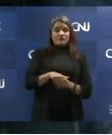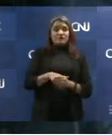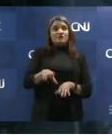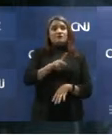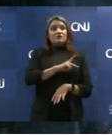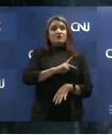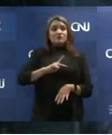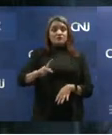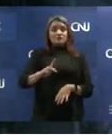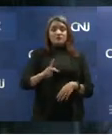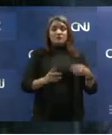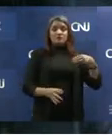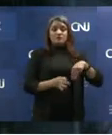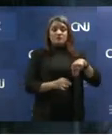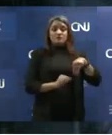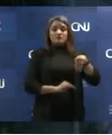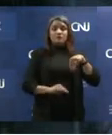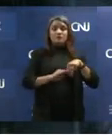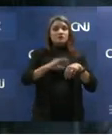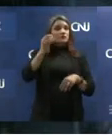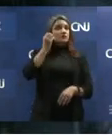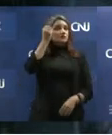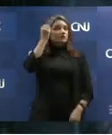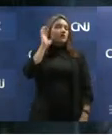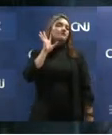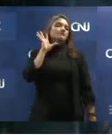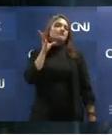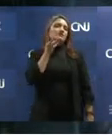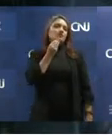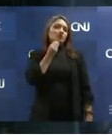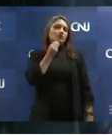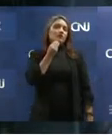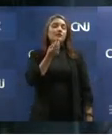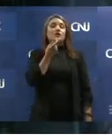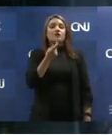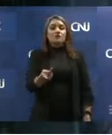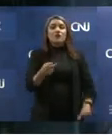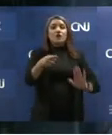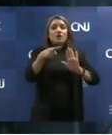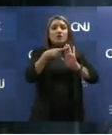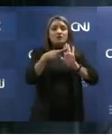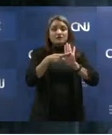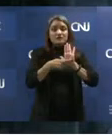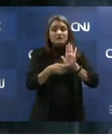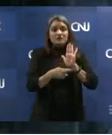que diz que desse conjunto normativa que surge clara expressamente a noção